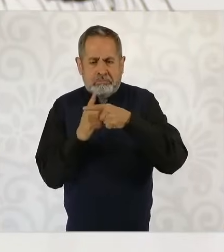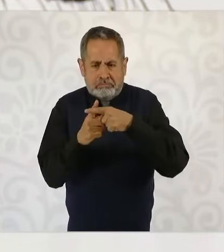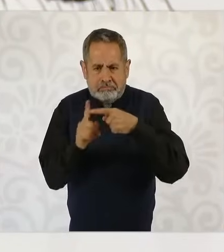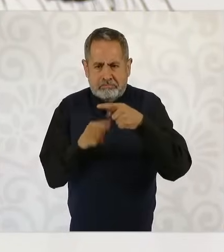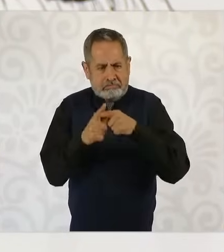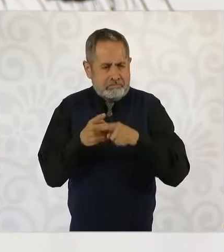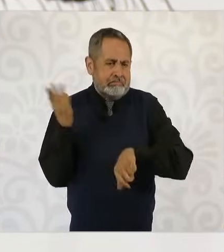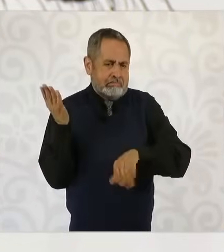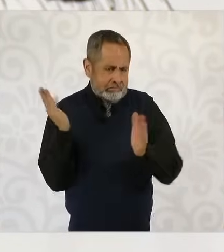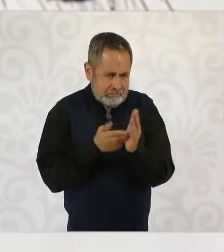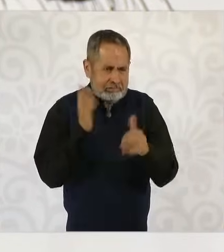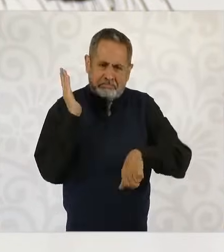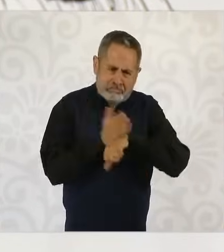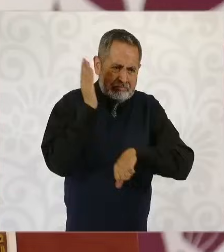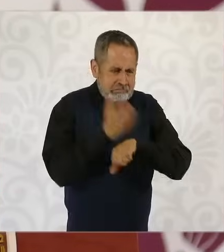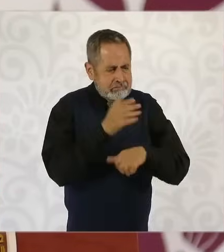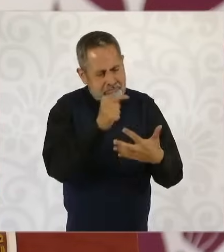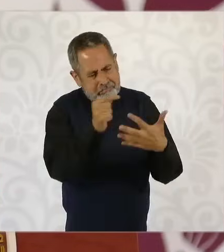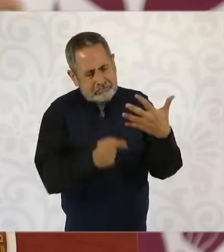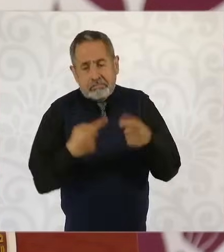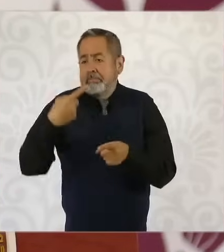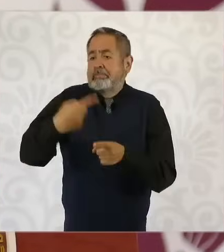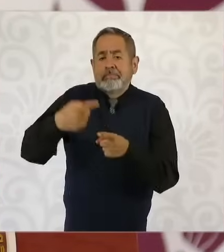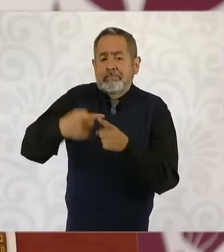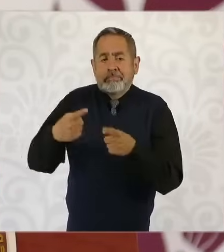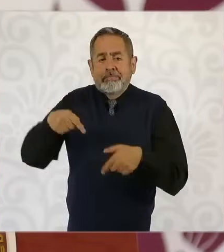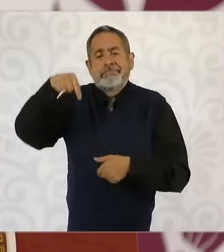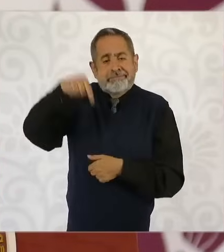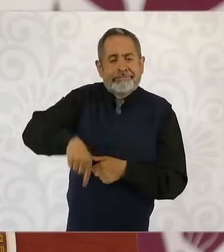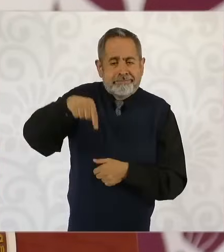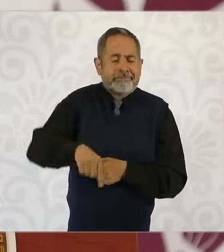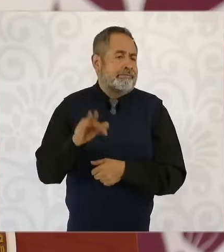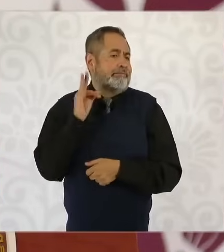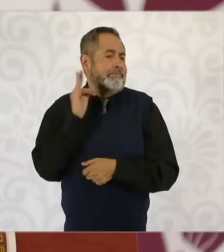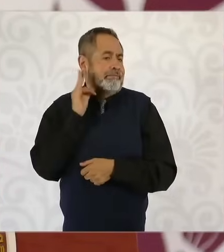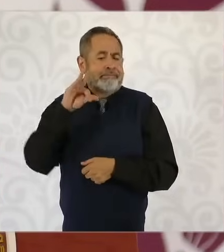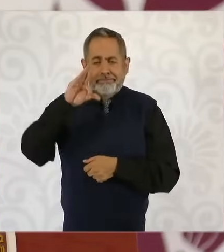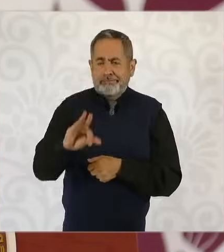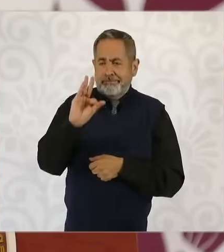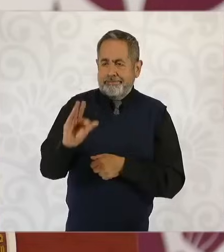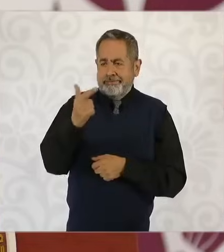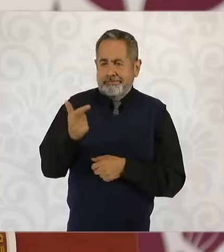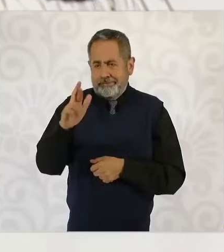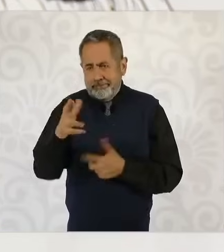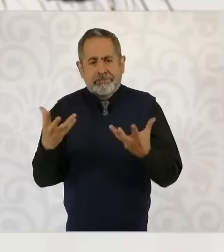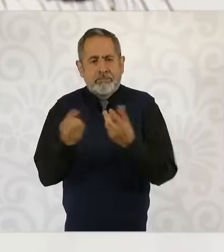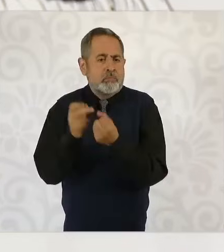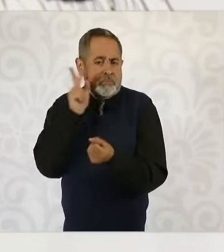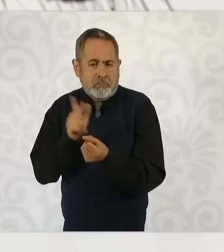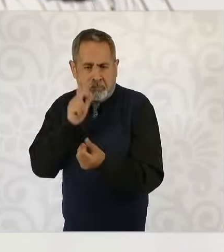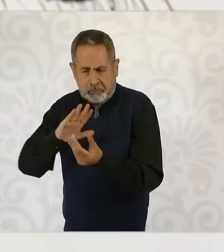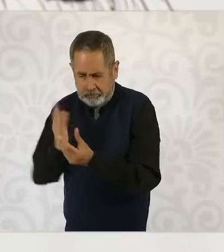penas ¿y eso de quién depende pues de la Fiscalía General de la República y las pruebas que tenga